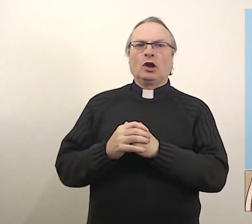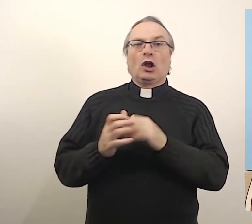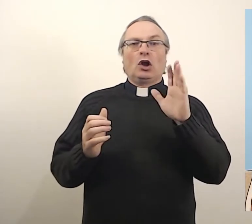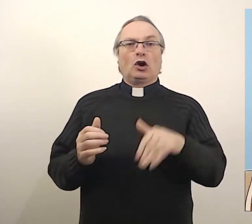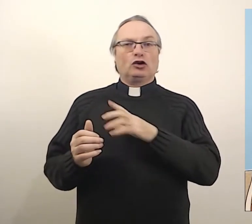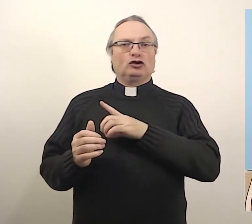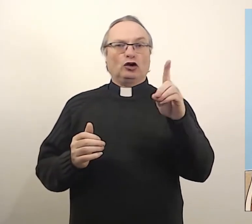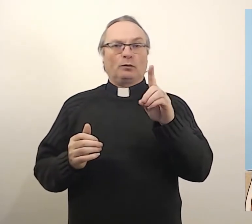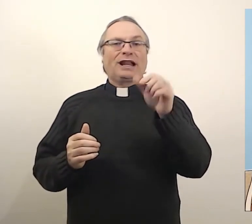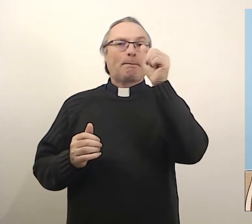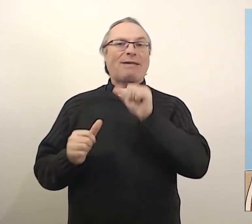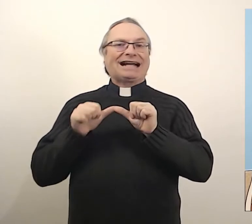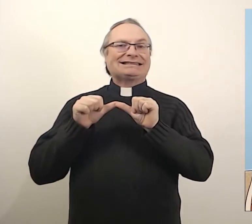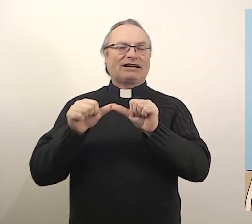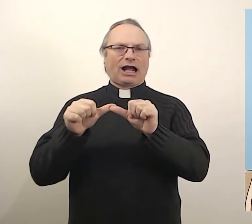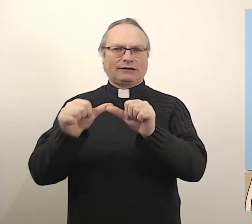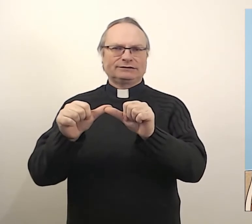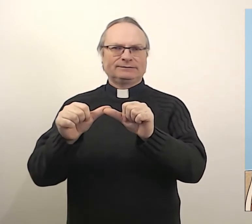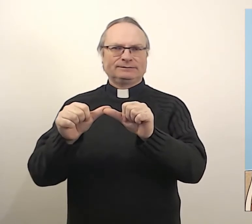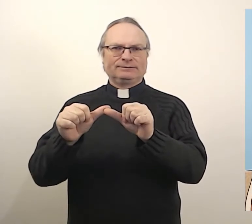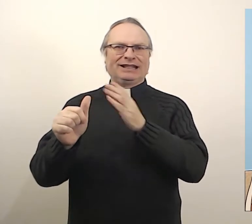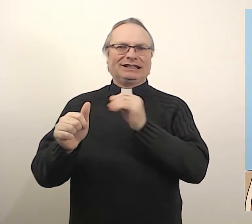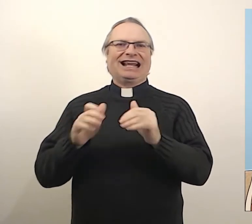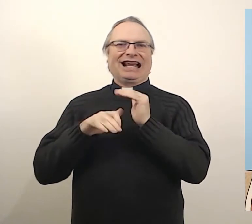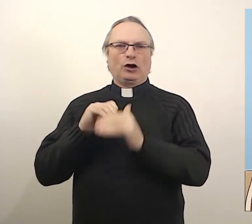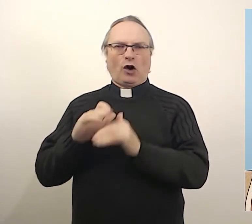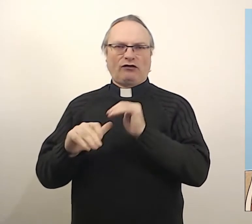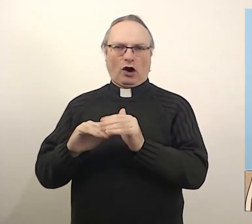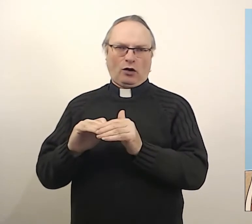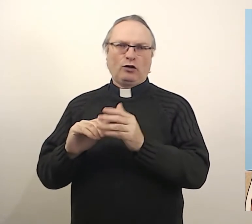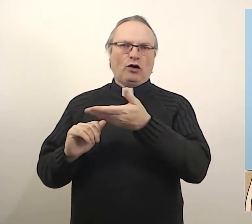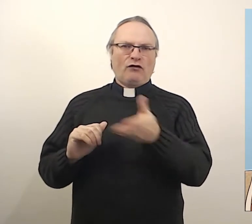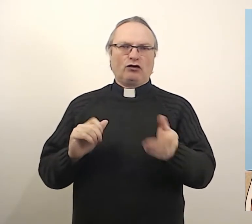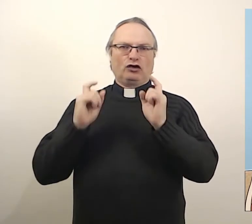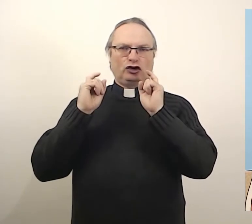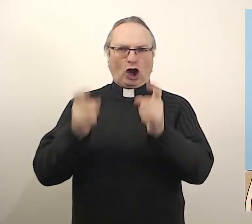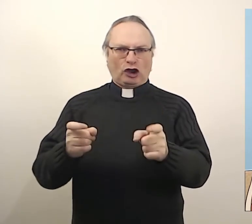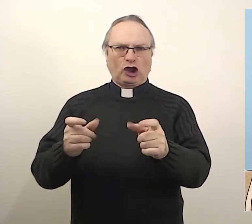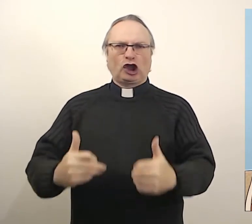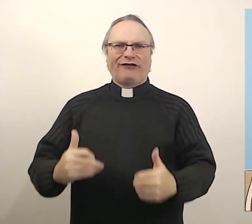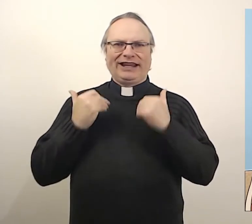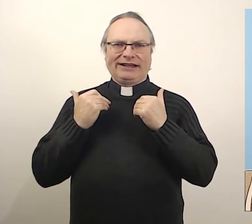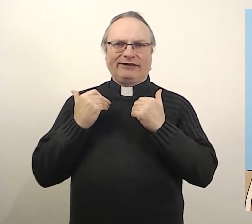Que le Dieu de la persévérance et du réconfort vous donne de vivre